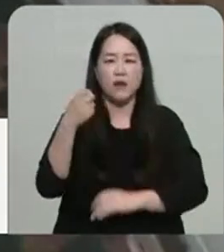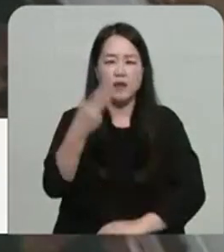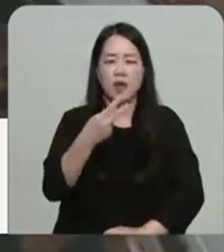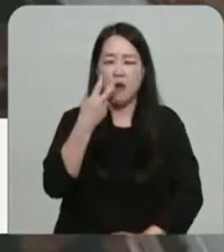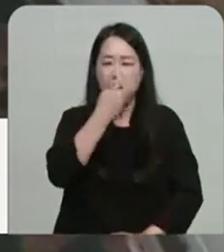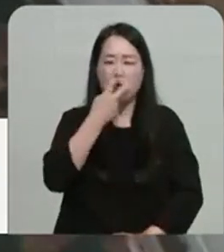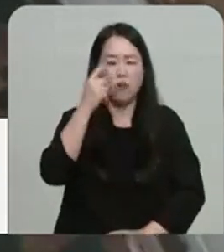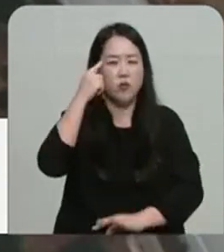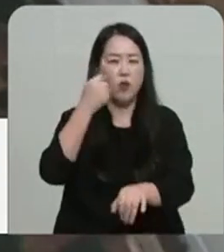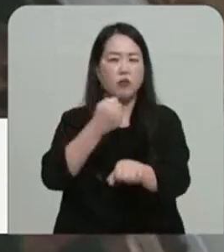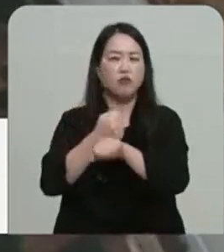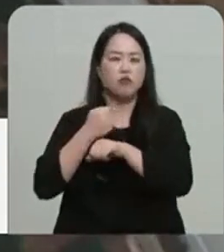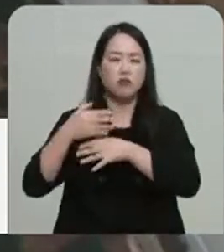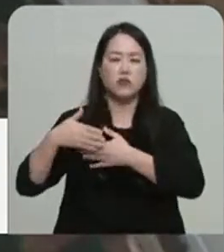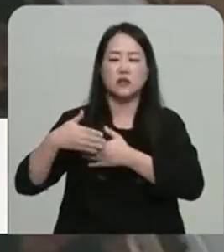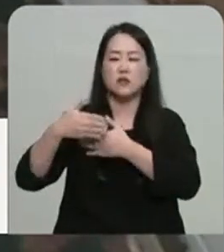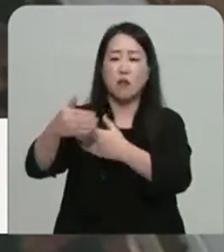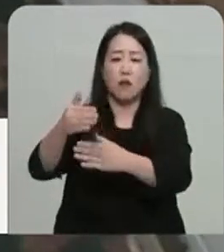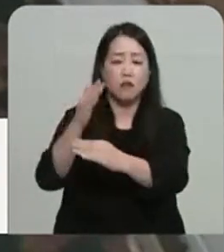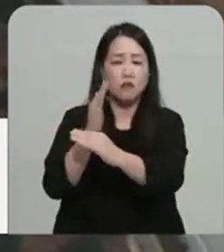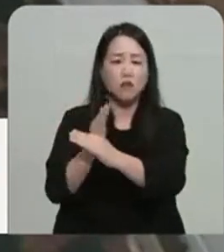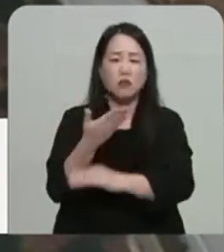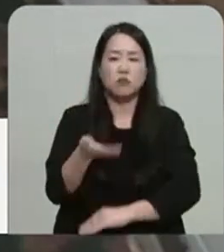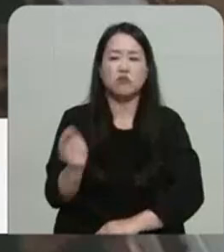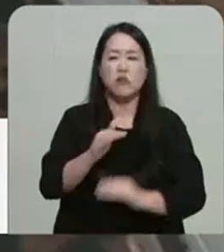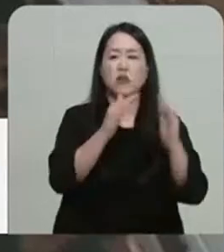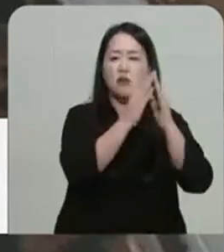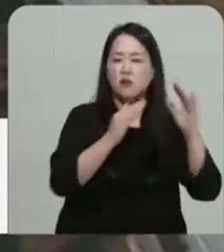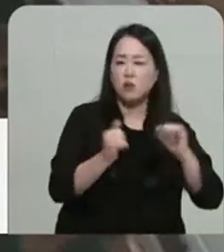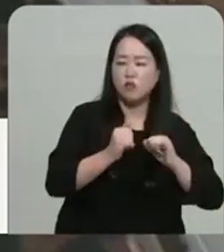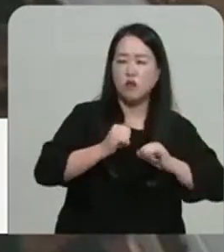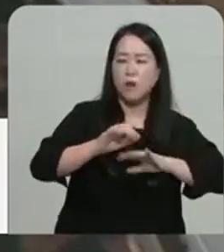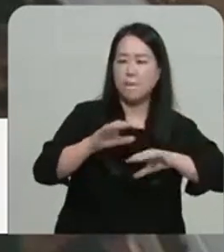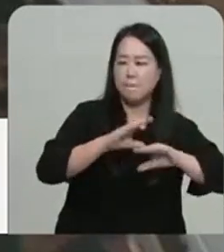하지만 전라북도의 대응은 소극적 이라는 지적입니다.